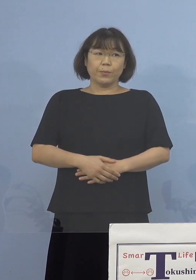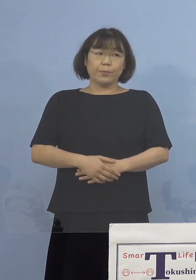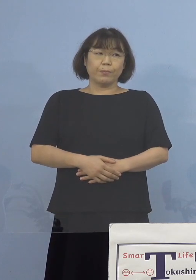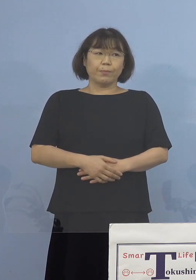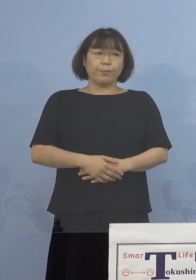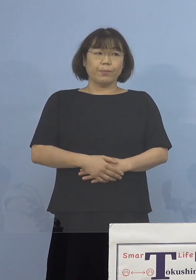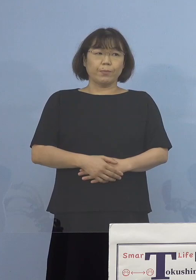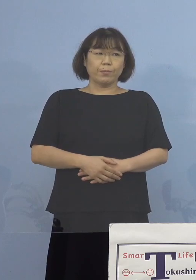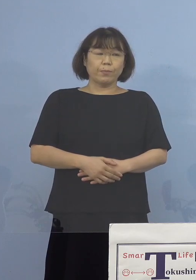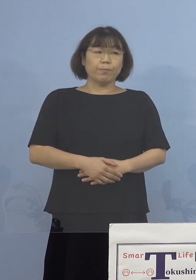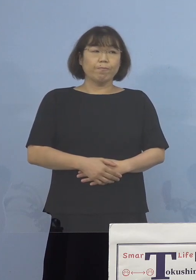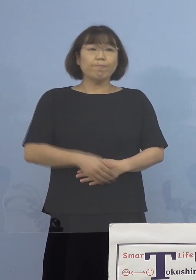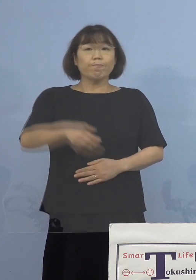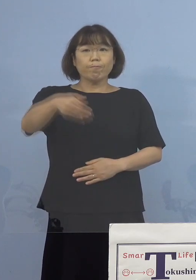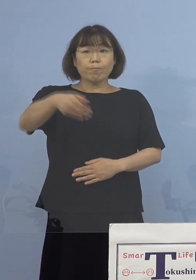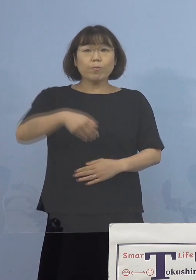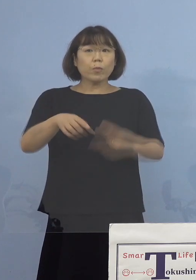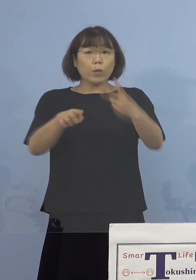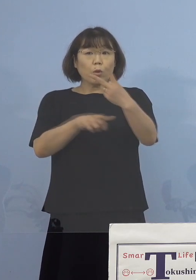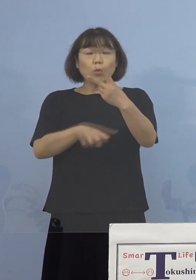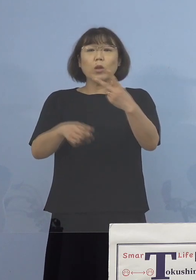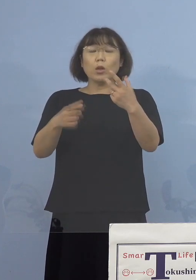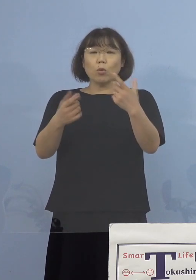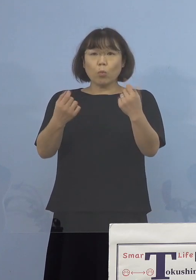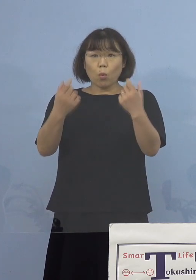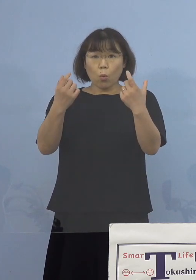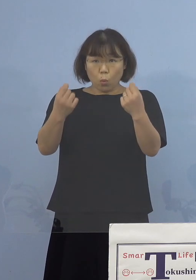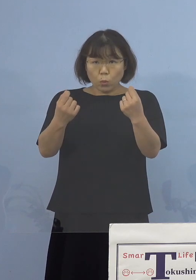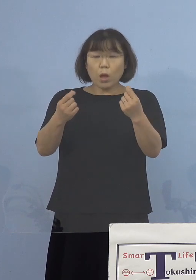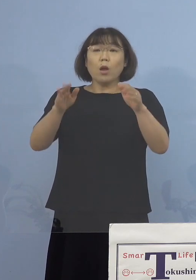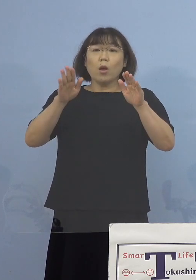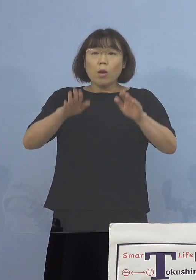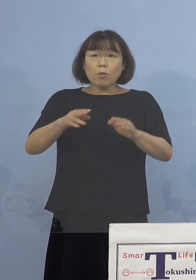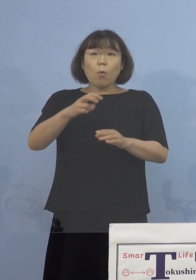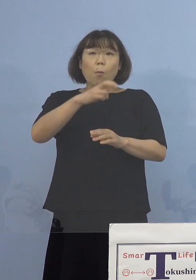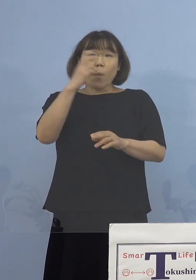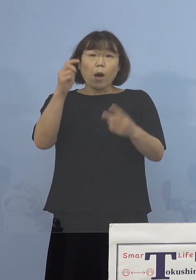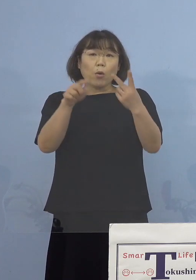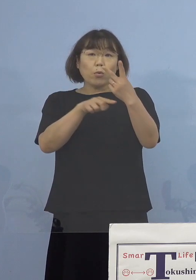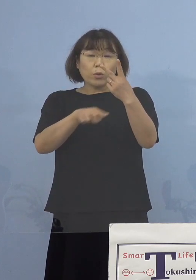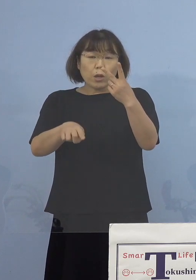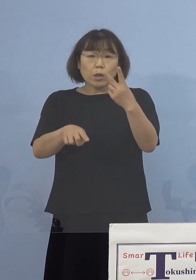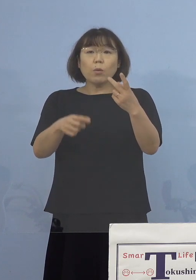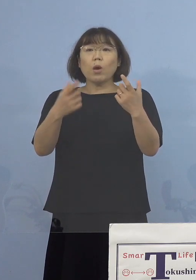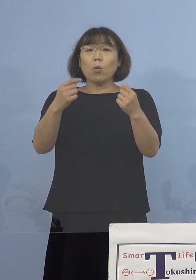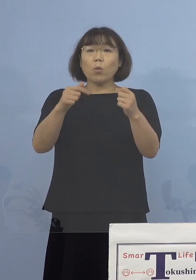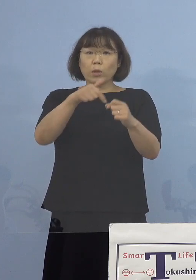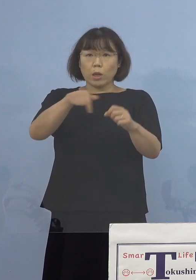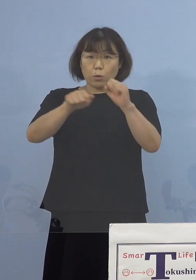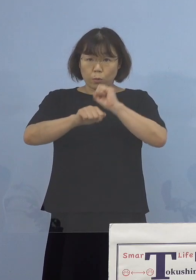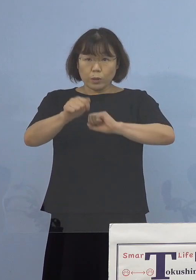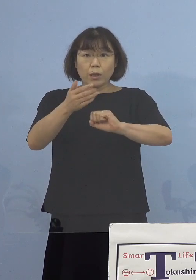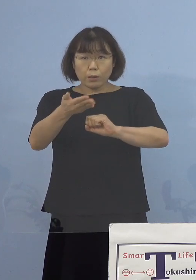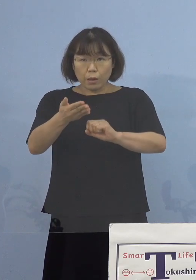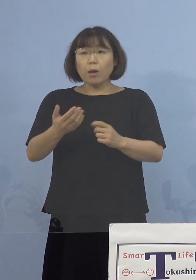（徳島新聞社） お二人とも同じ部活だったと 今日感染発表あった二人とも 同じ部活だということですか （保健福祉部長） そうですね、はい